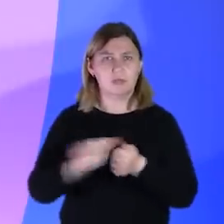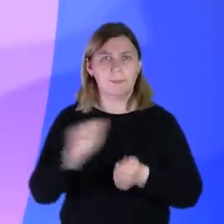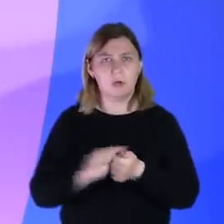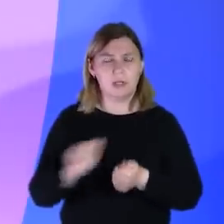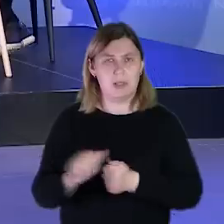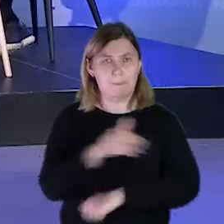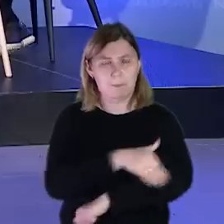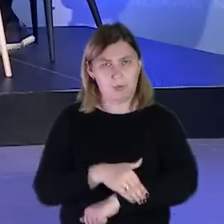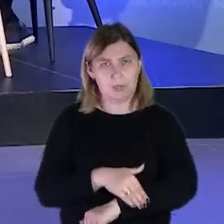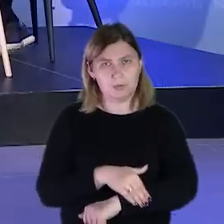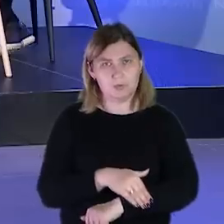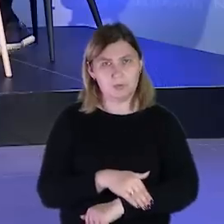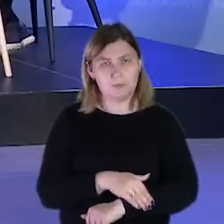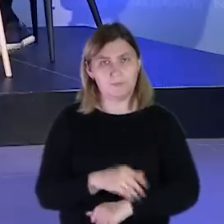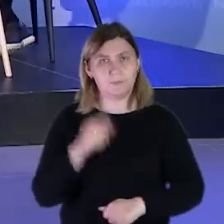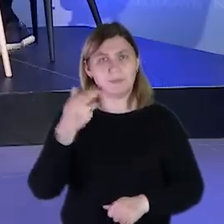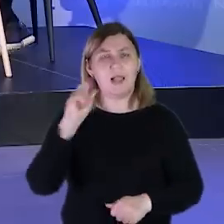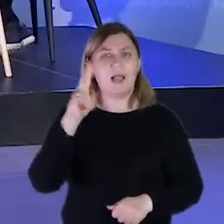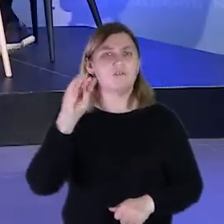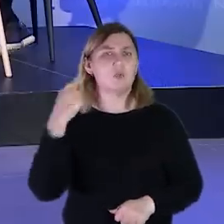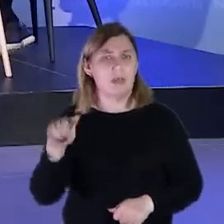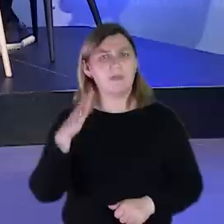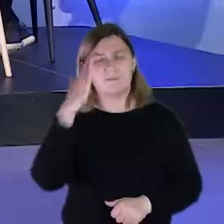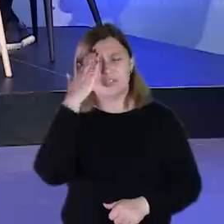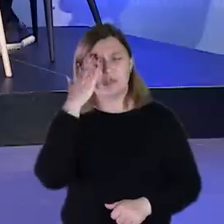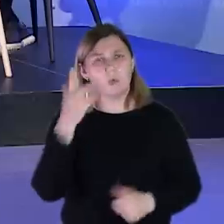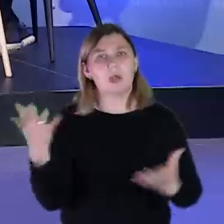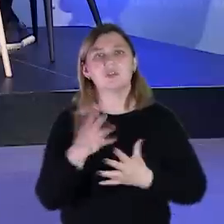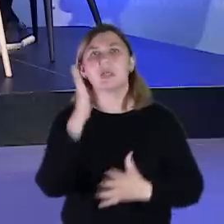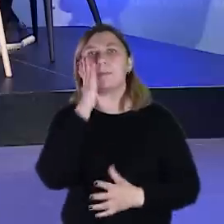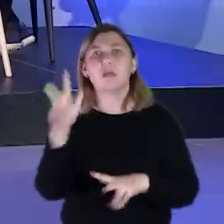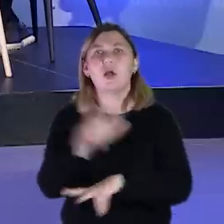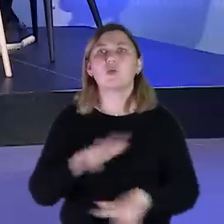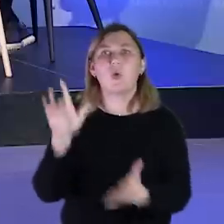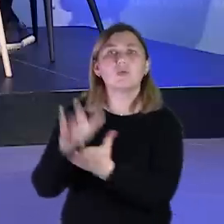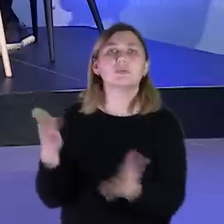pogranicza. Że NKWD doskonale wiedziało, gdzie mieszka dana rodzina, że to jest rodzina